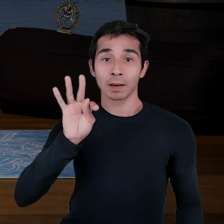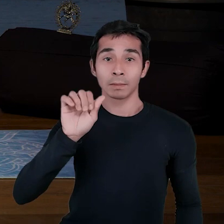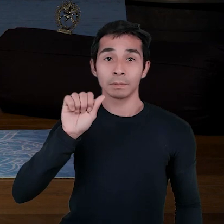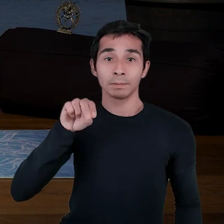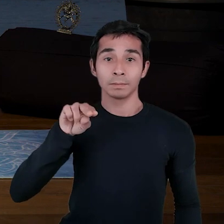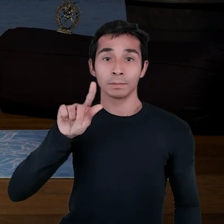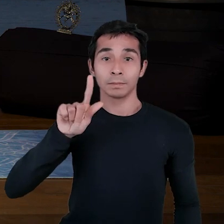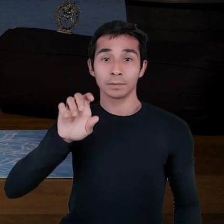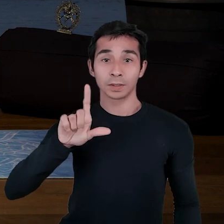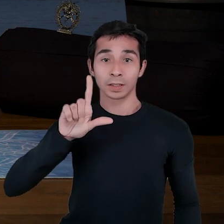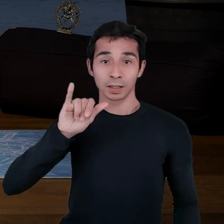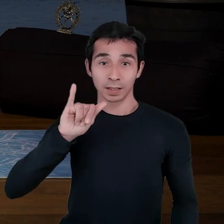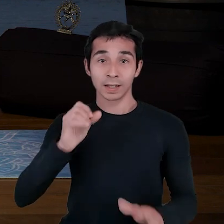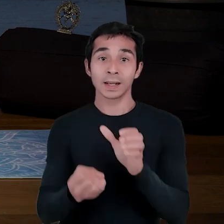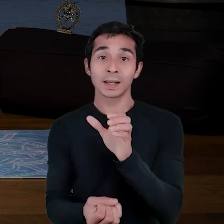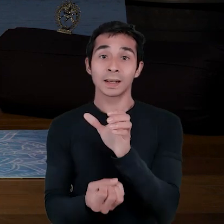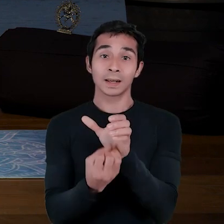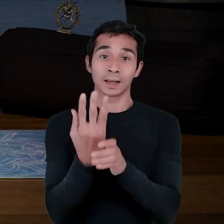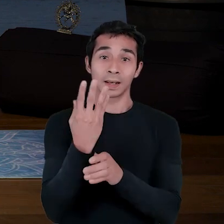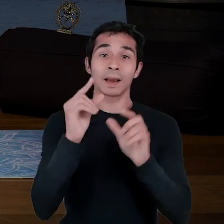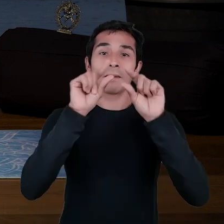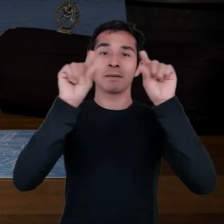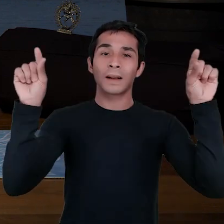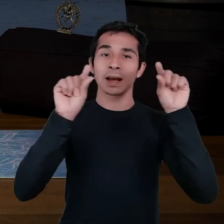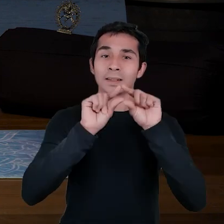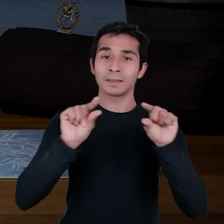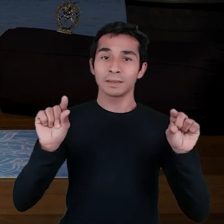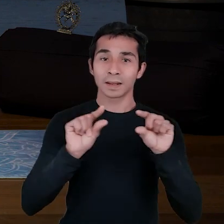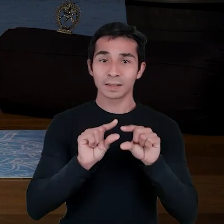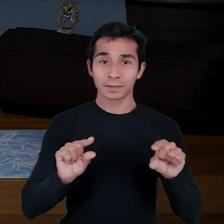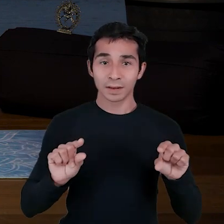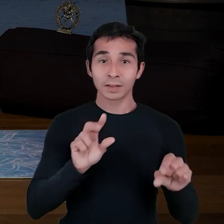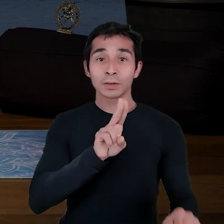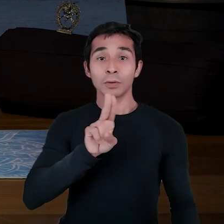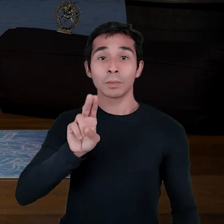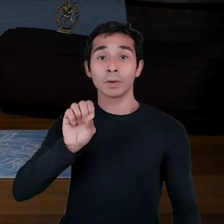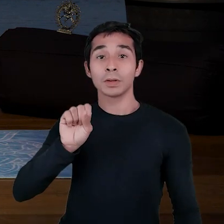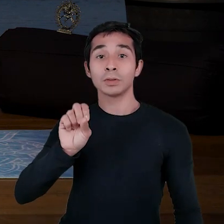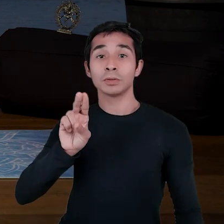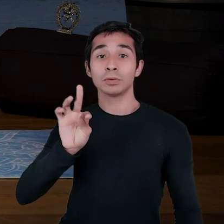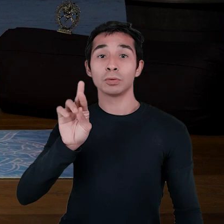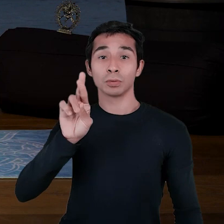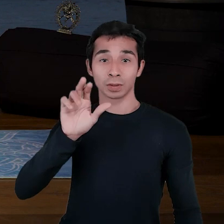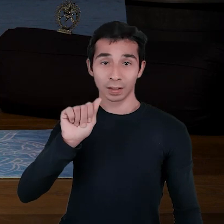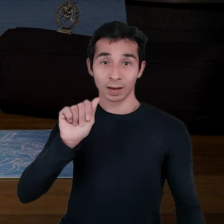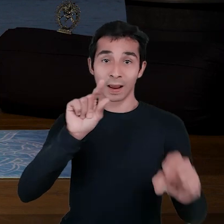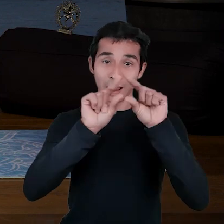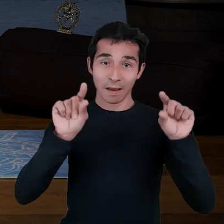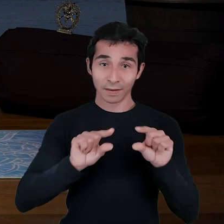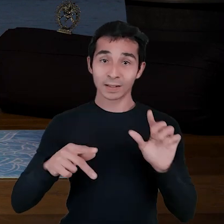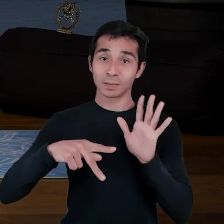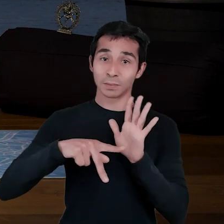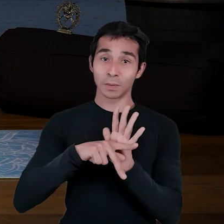sistematiza esse conhecimento em forma de sutras, que são versos, os yoga-sutras.